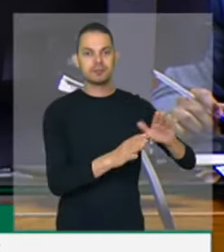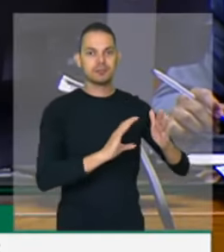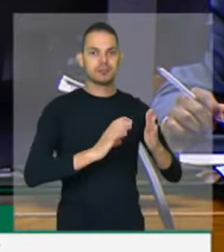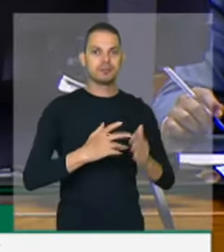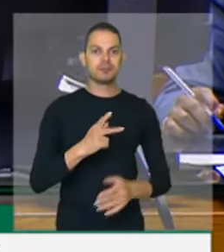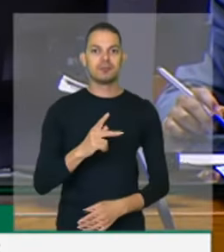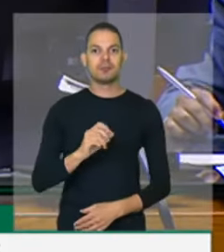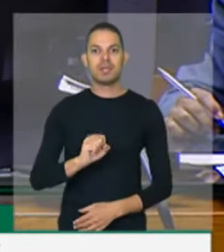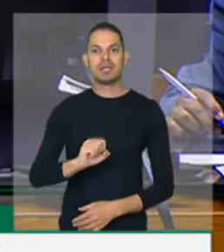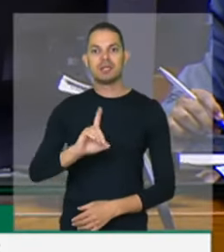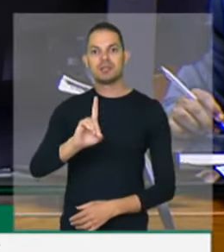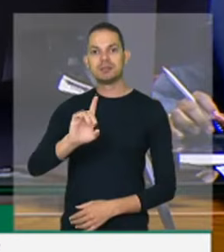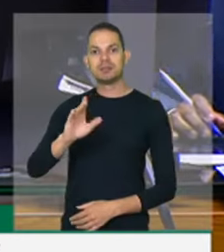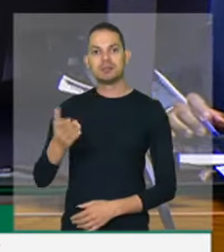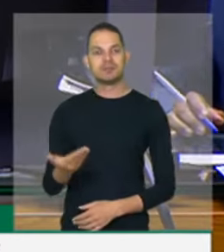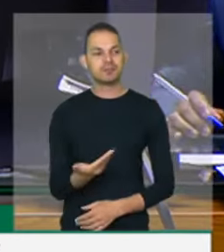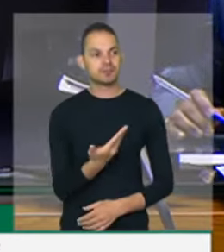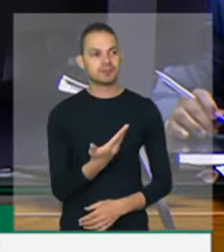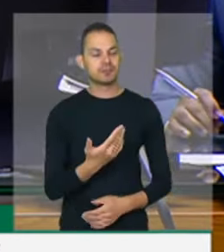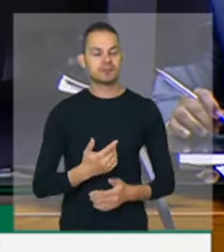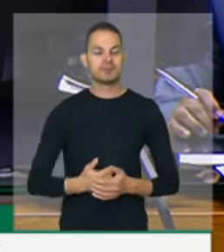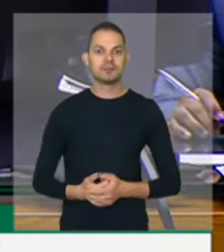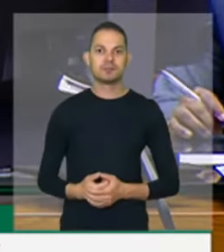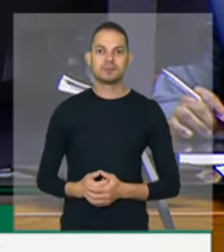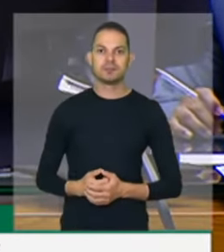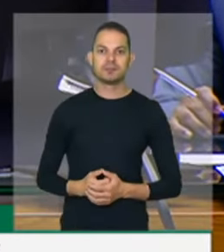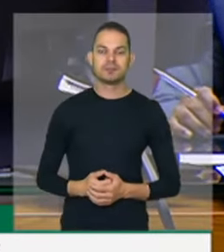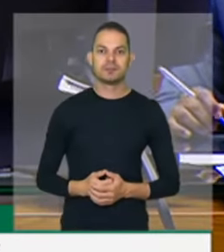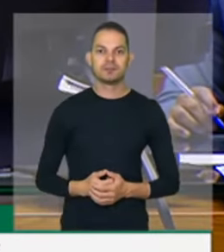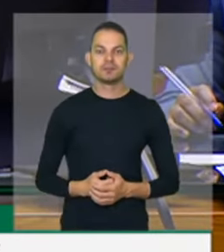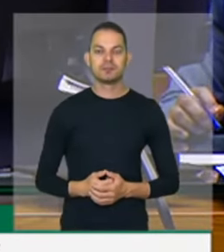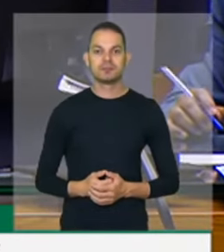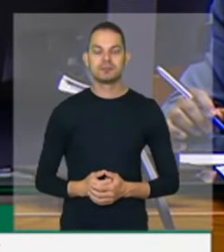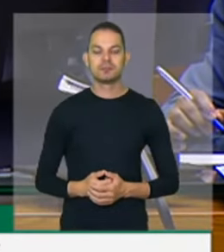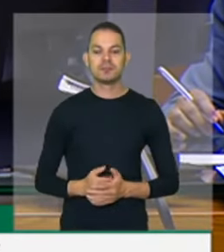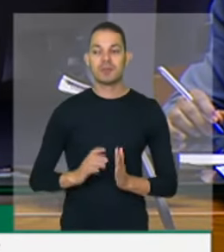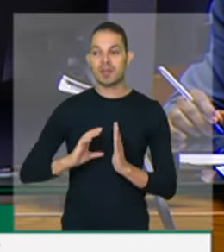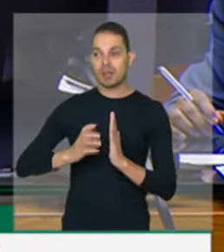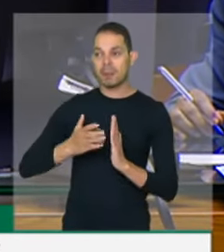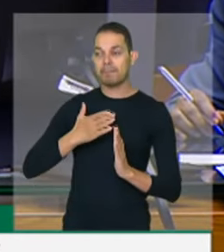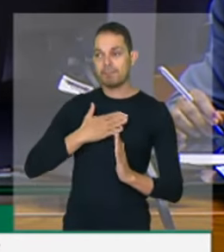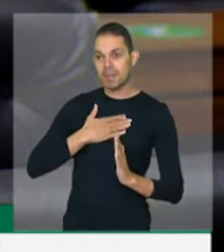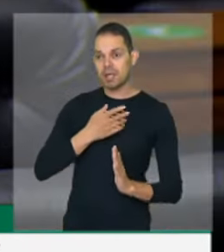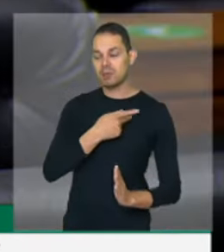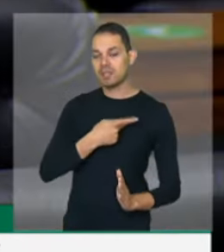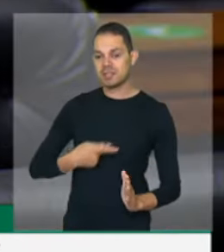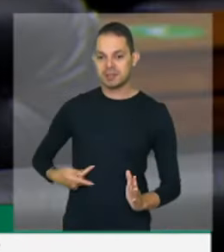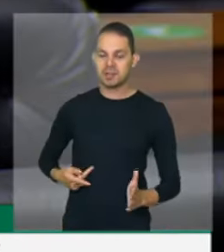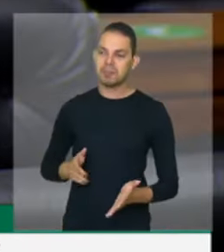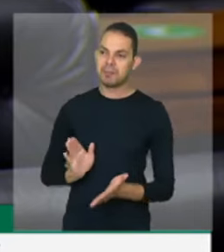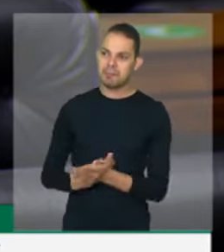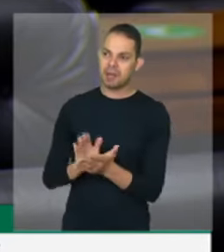[PRESIDENTE]: PSD... -- [DEPUTADO]: PSD, PRESIDENTE, PRIMEIRO PARABENIZO ESTA CASA... ATRAVÀS DE UMA INICIATIVA IMPORTANTE QUE TEVE V.EXA.